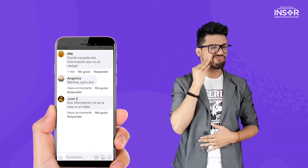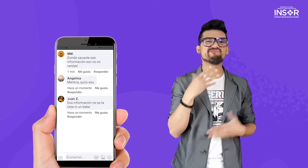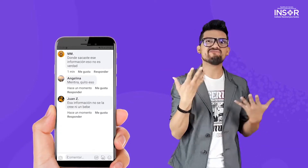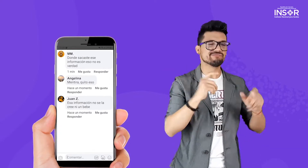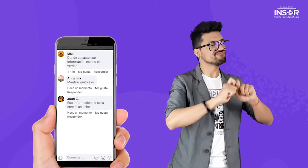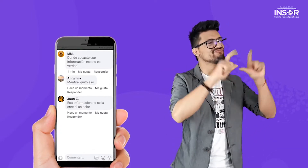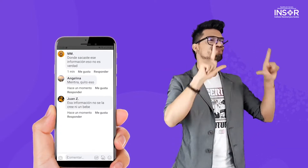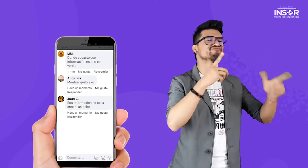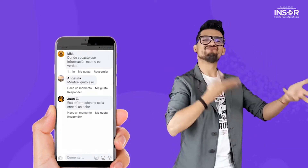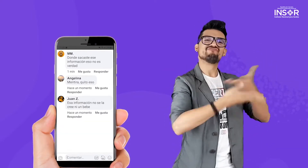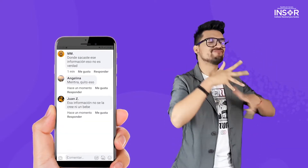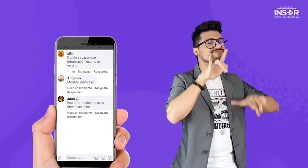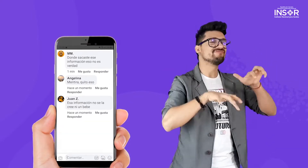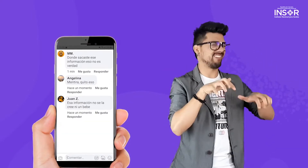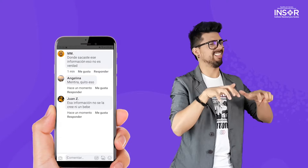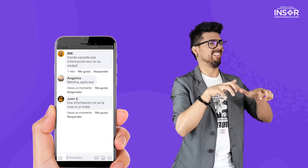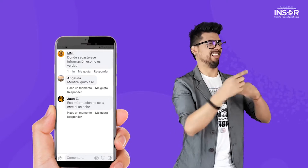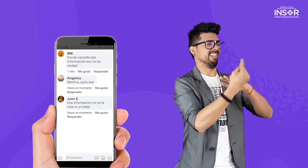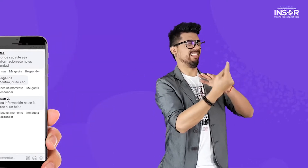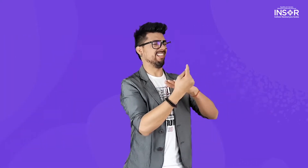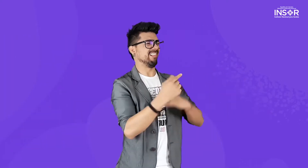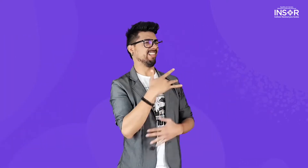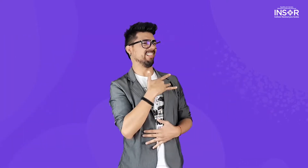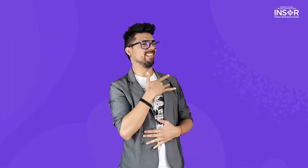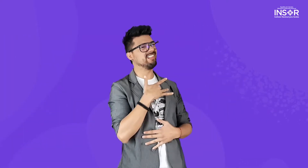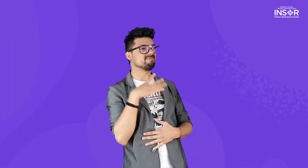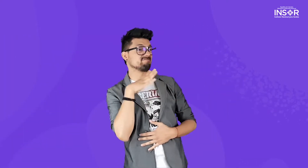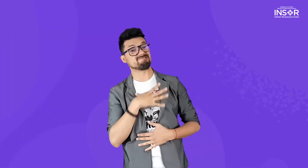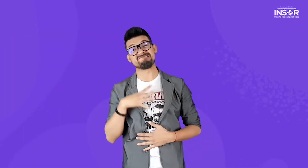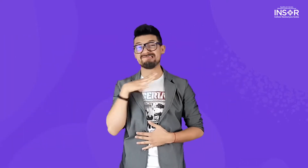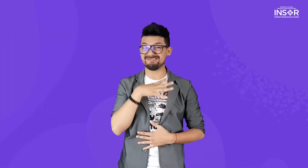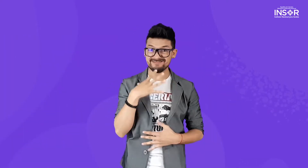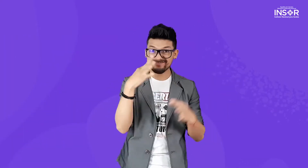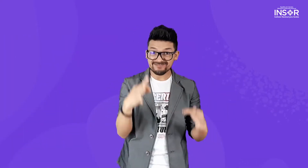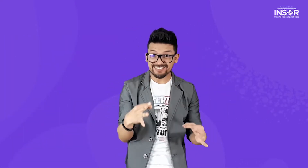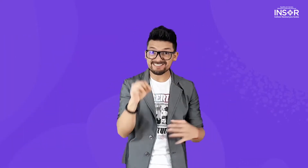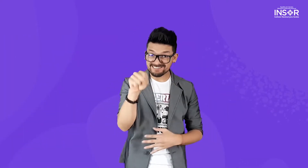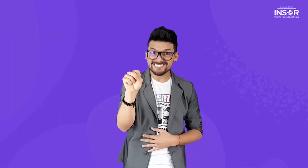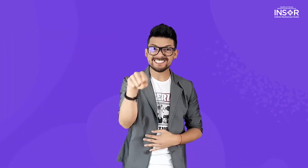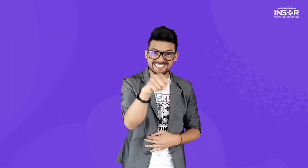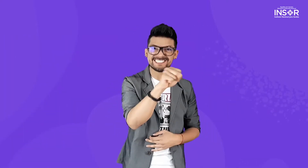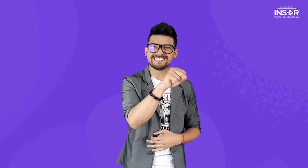¿Si? O, cuando compartieron alguna publicación, ¿Han sido víctimas de este tipo de comentarios?